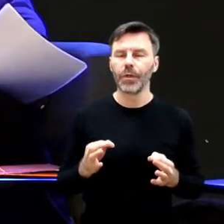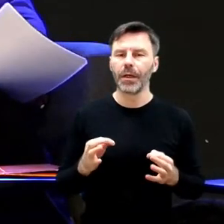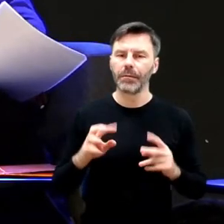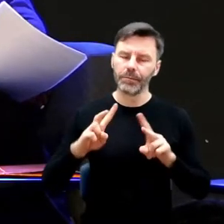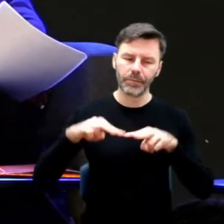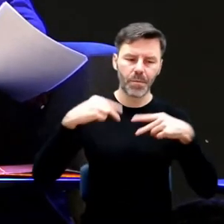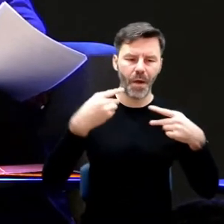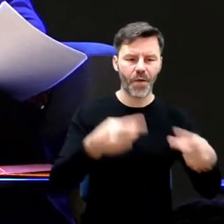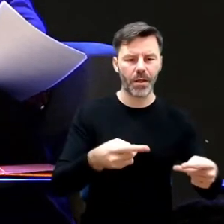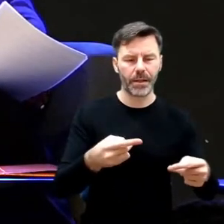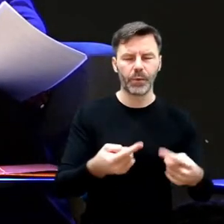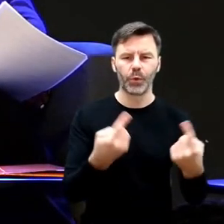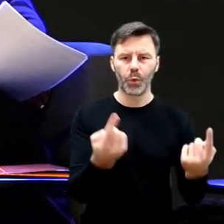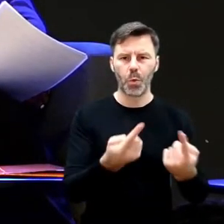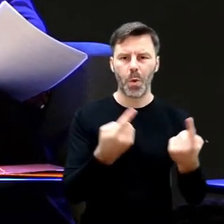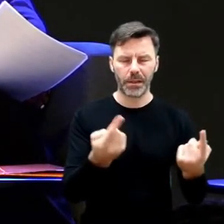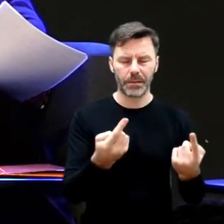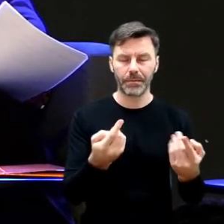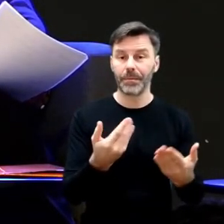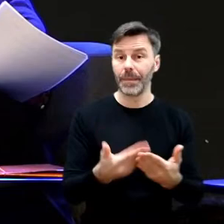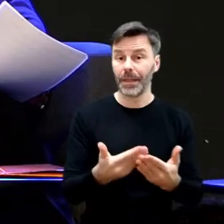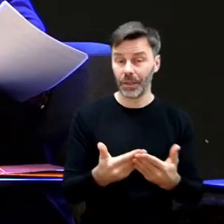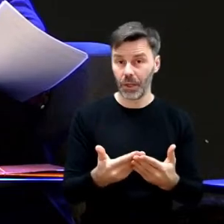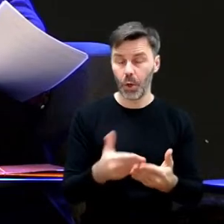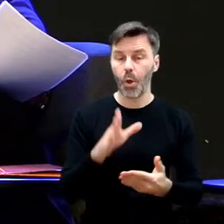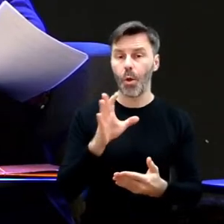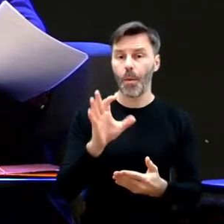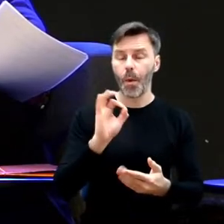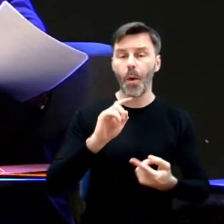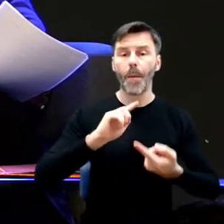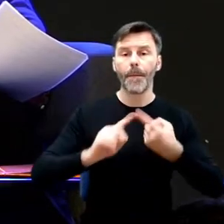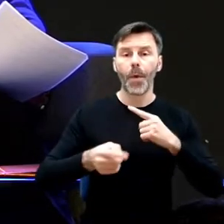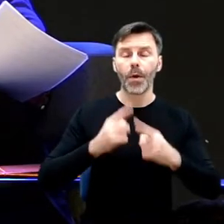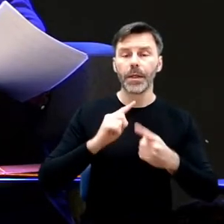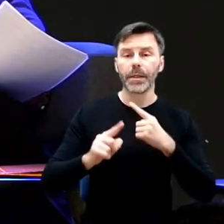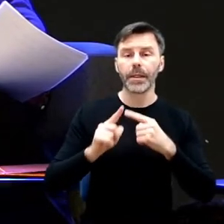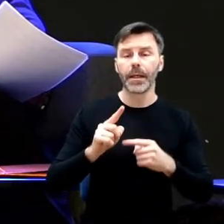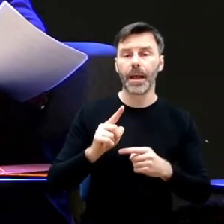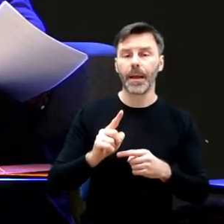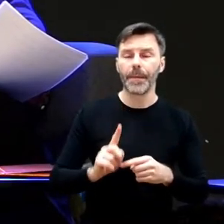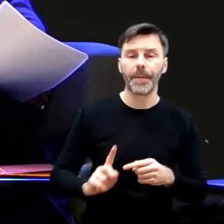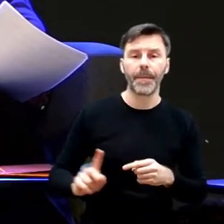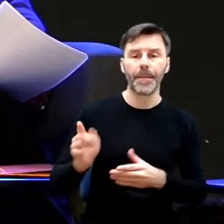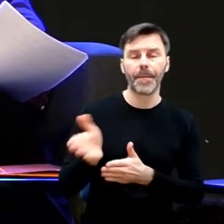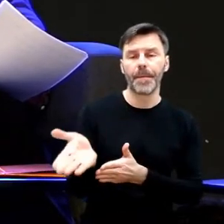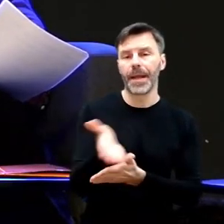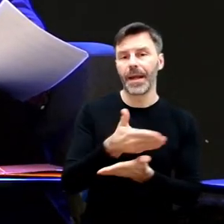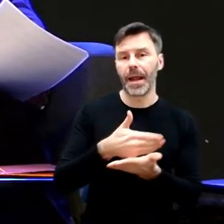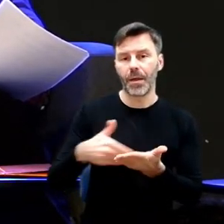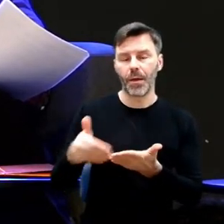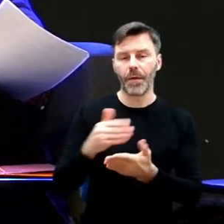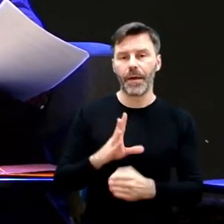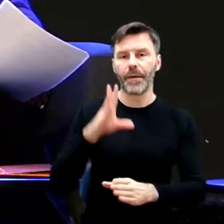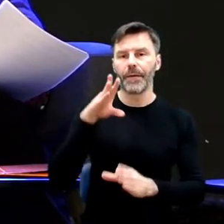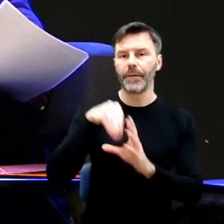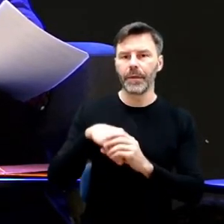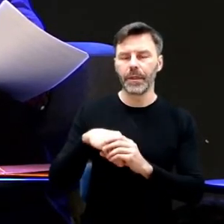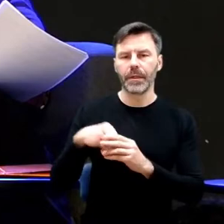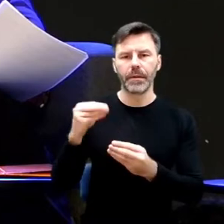Mianowicie w polityce krajowej nastąpiło znaczące zwiększenie